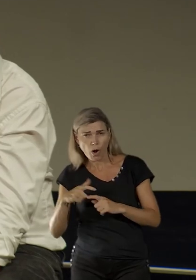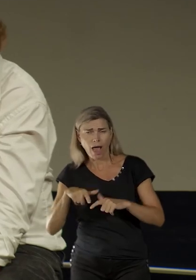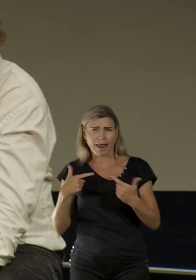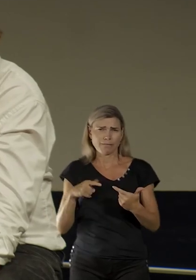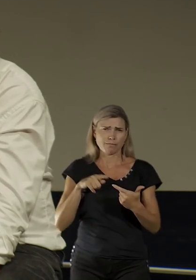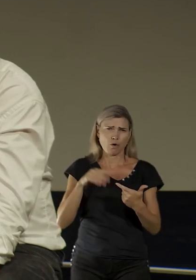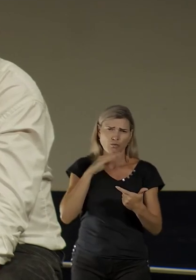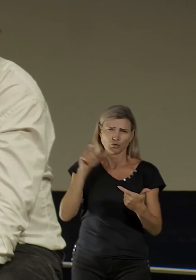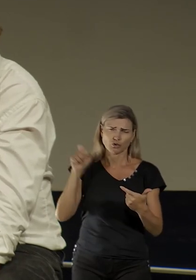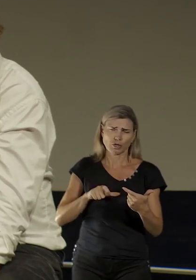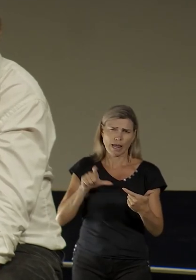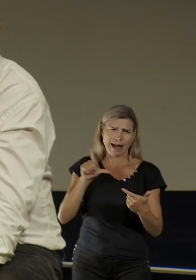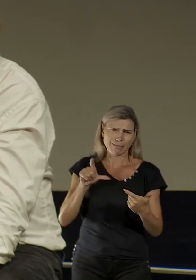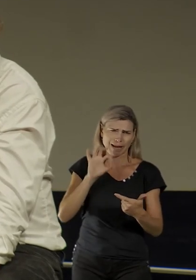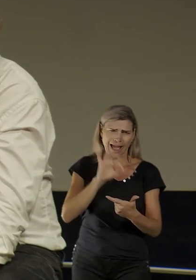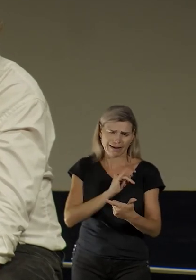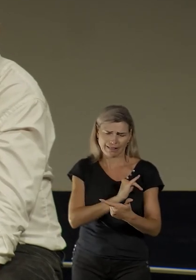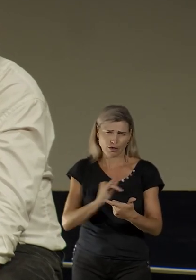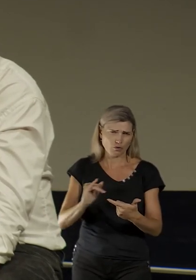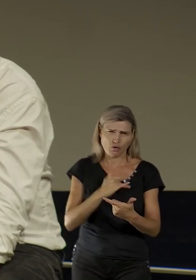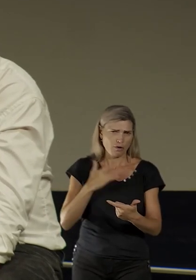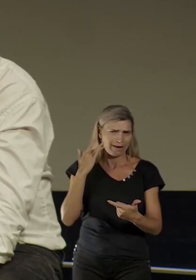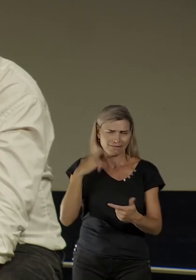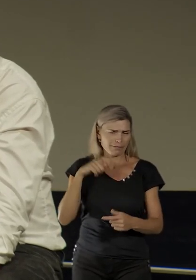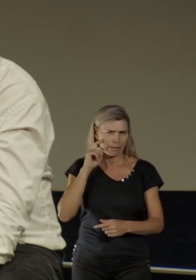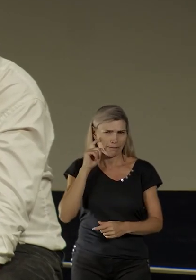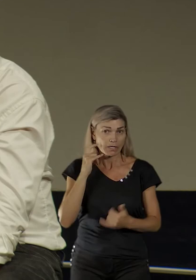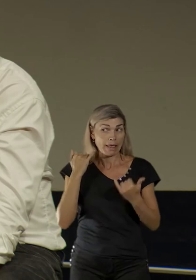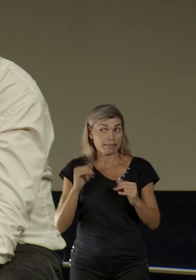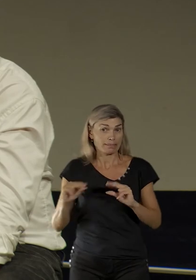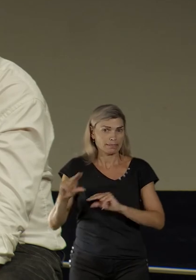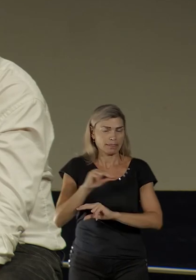nepamatuju si to. A je teď debata i o něčem mnohem mírnějším